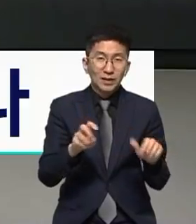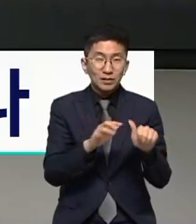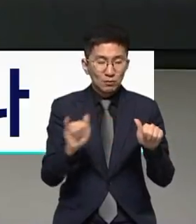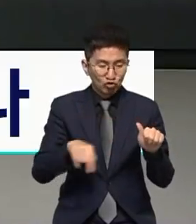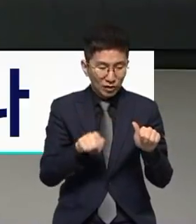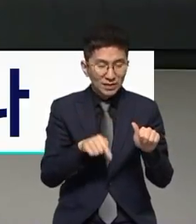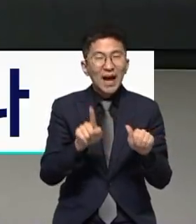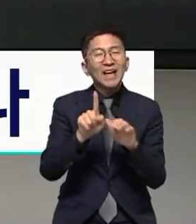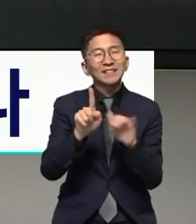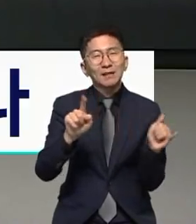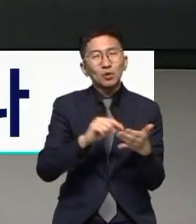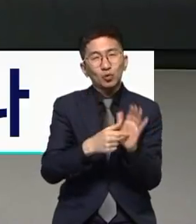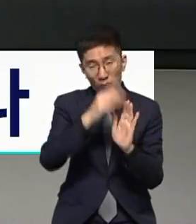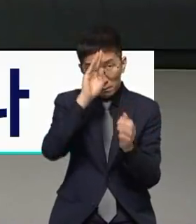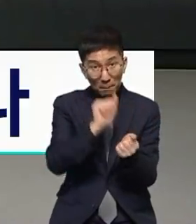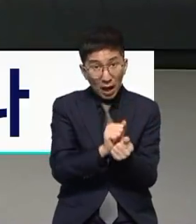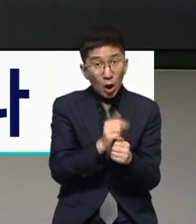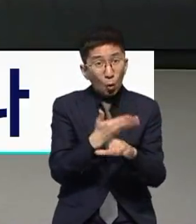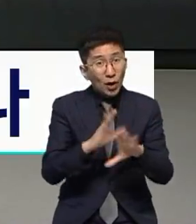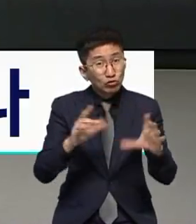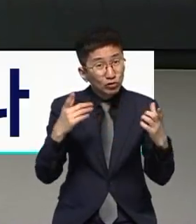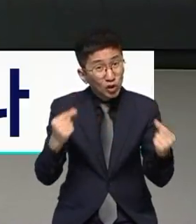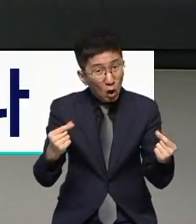거란 주장도 있습니다. 실제로 그럴지 박수진 기자가 짚어봤습니다.